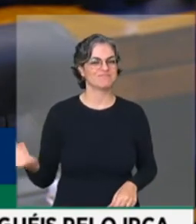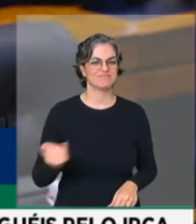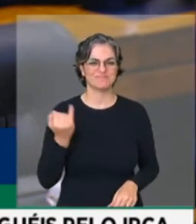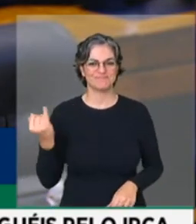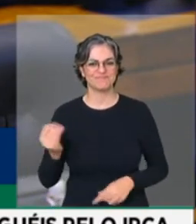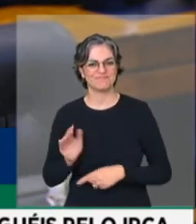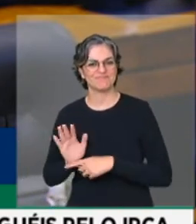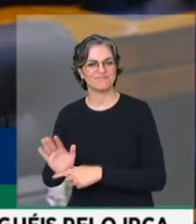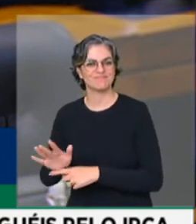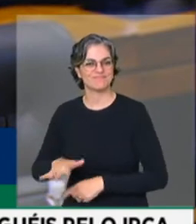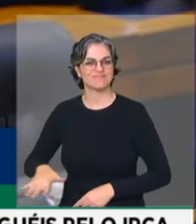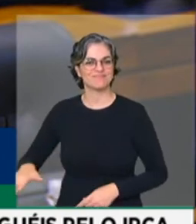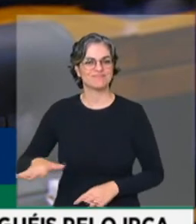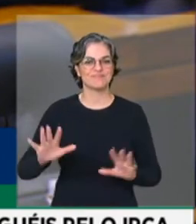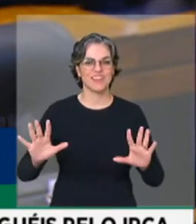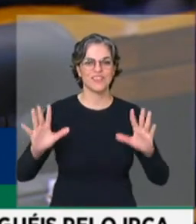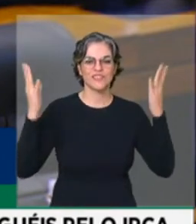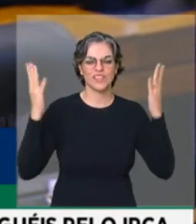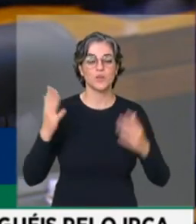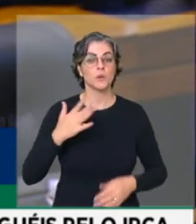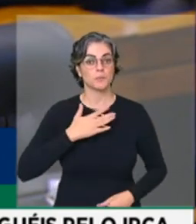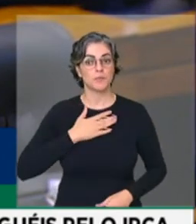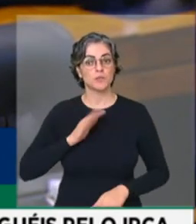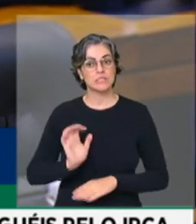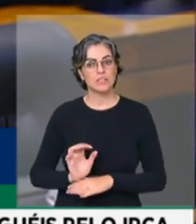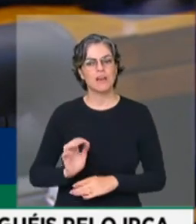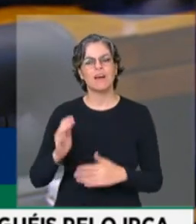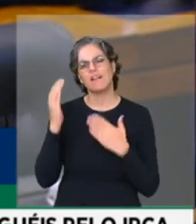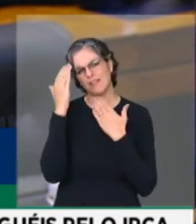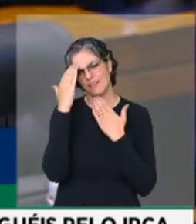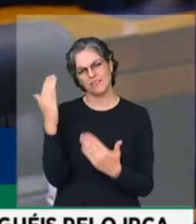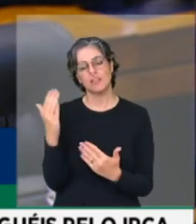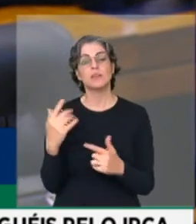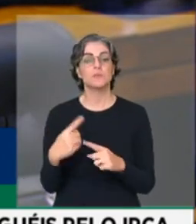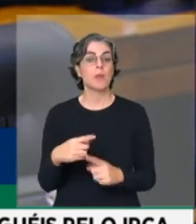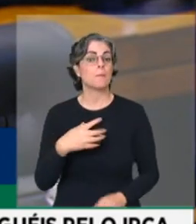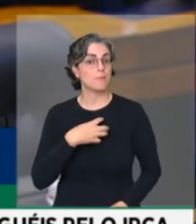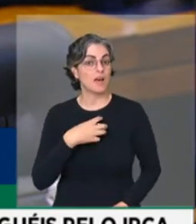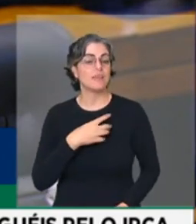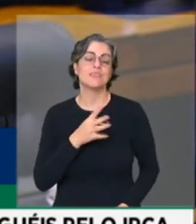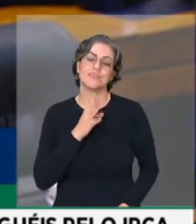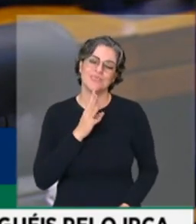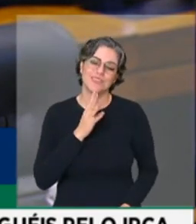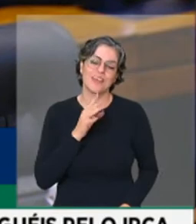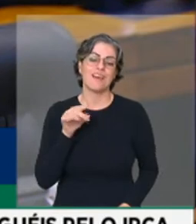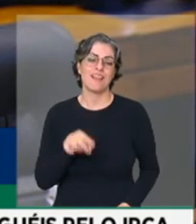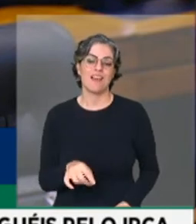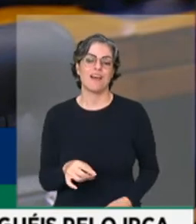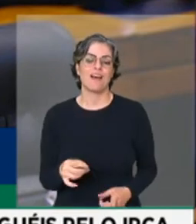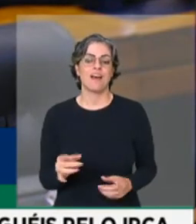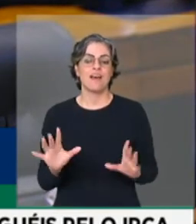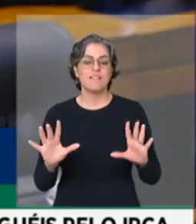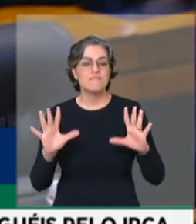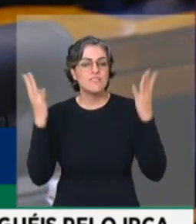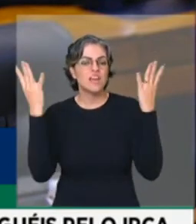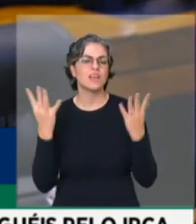DE EVENTOS, TÃO VALIOSO. MEU ESTADO QUER AGRADECER E MUITO PORQUE NA BAHIA TODOS SABEM... OS EVENTOS... SÃO MUITO IMPORTANTES PARA O NOSSO ESTADO, TANTO A NÍVEL